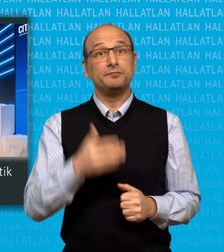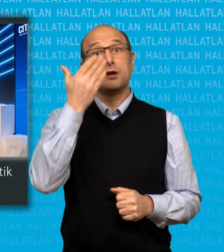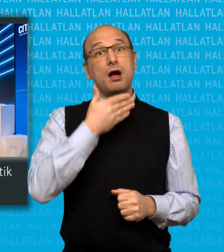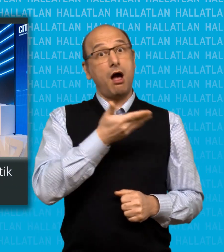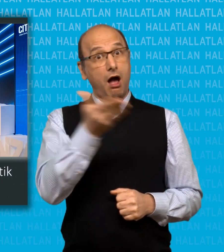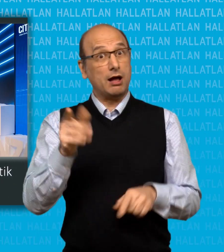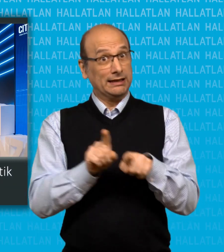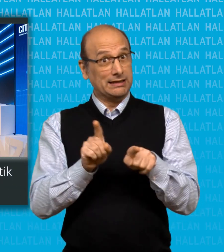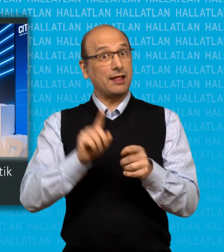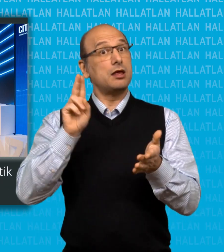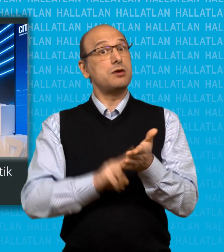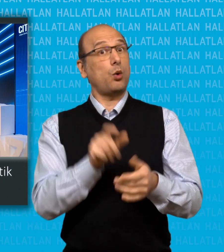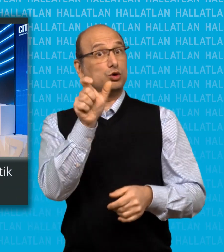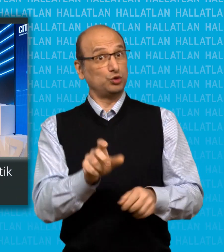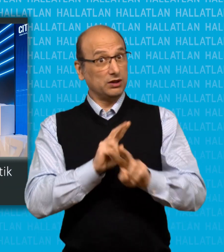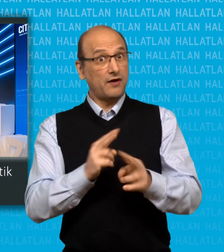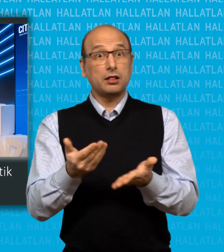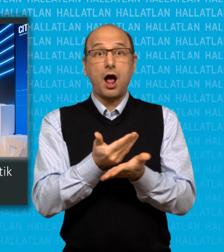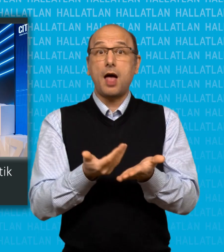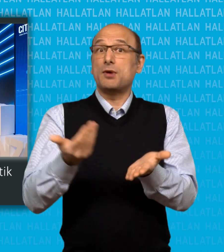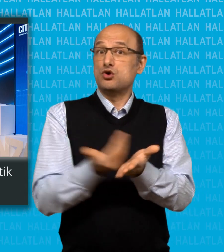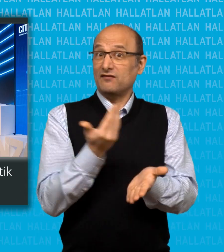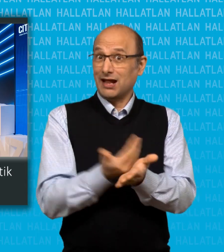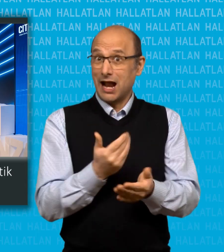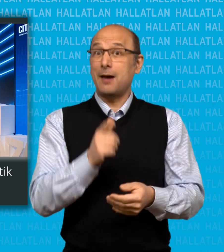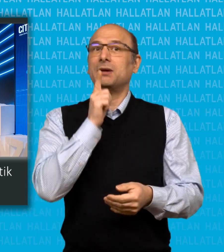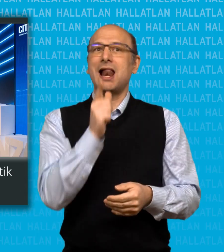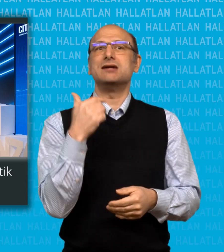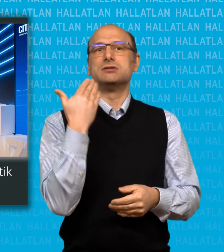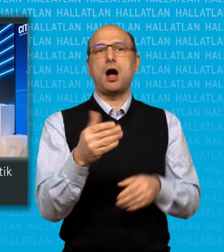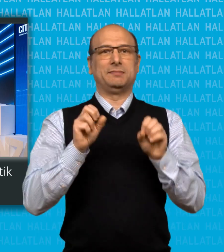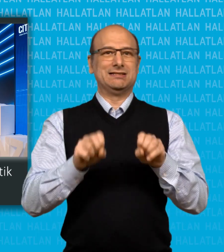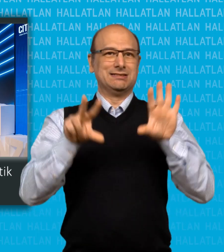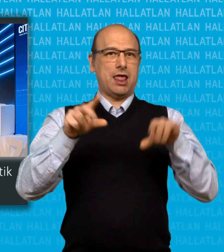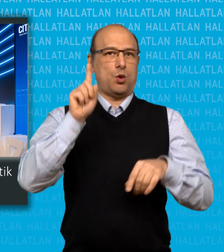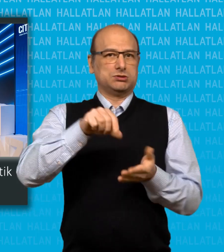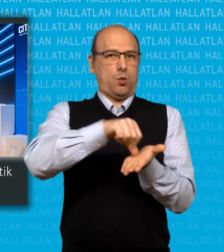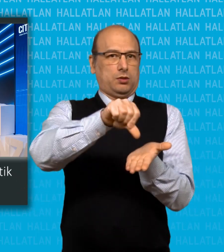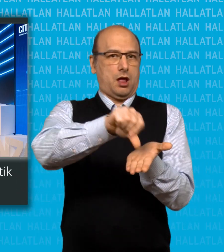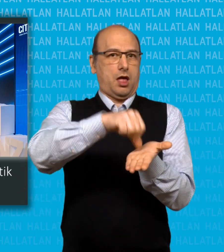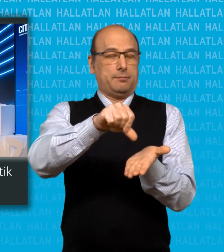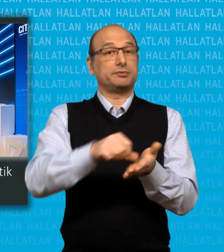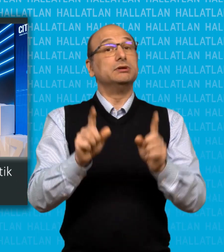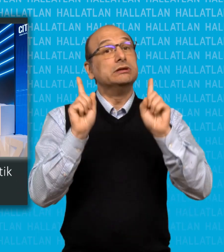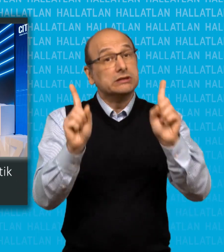Az alapjövedelem 18 hónapig jár az erre jogosultnak.